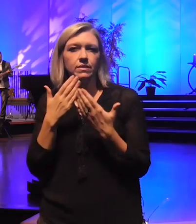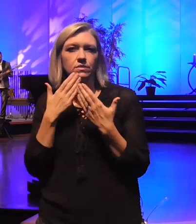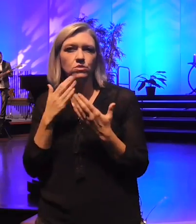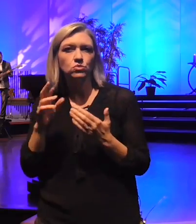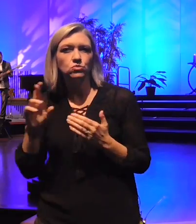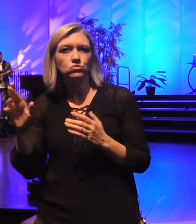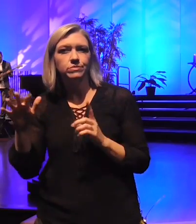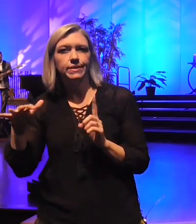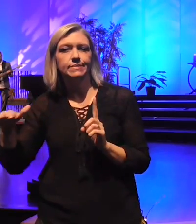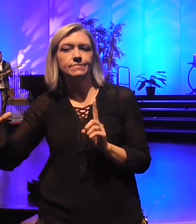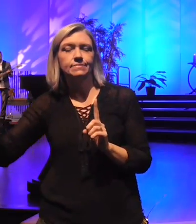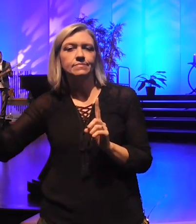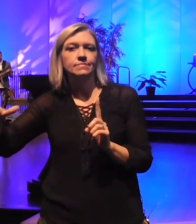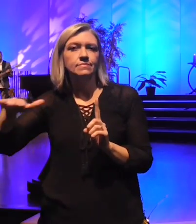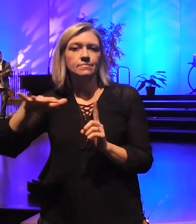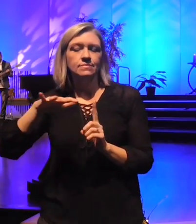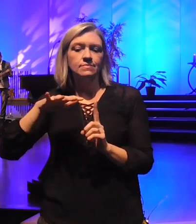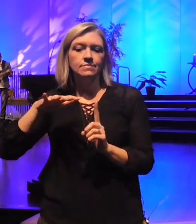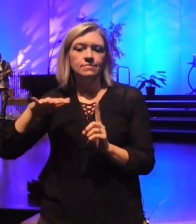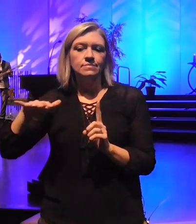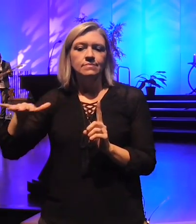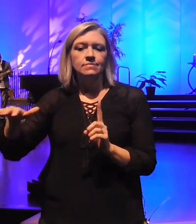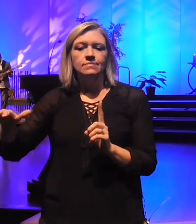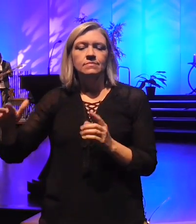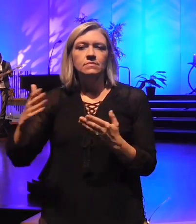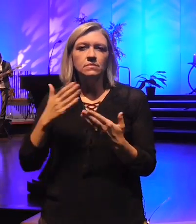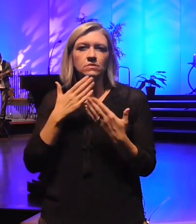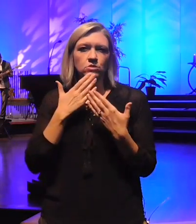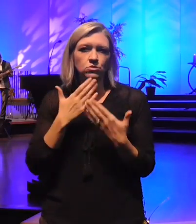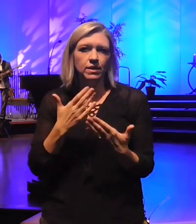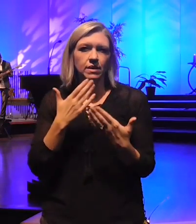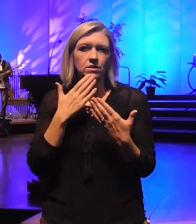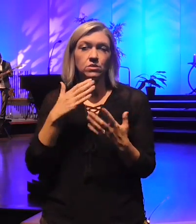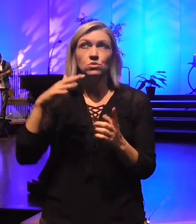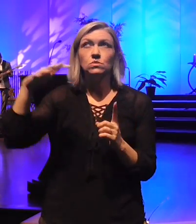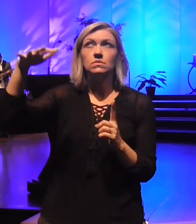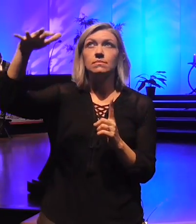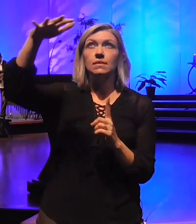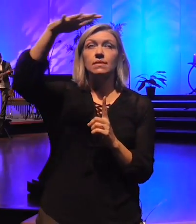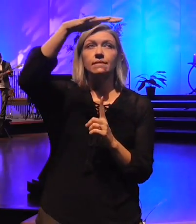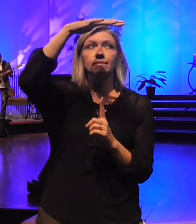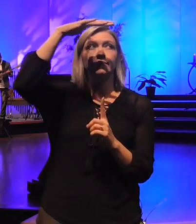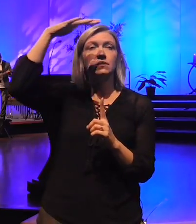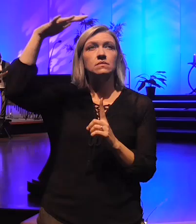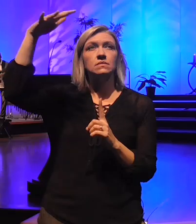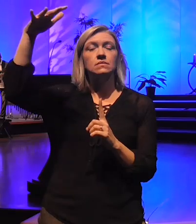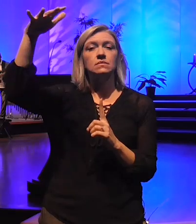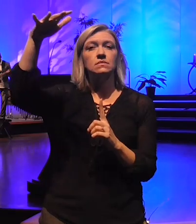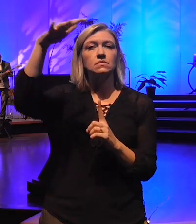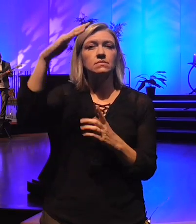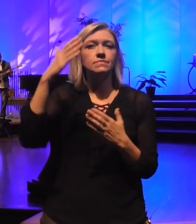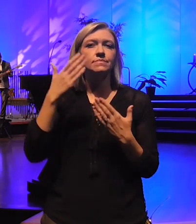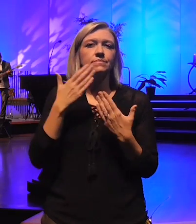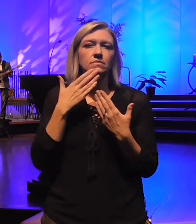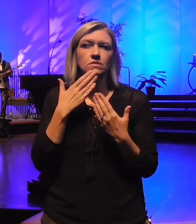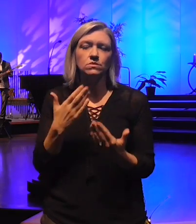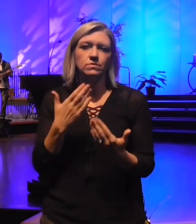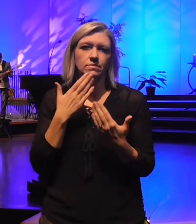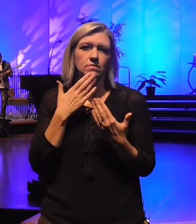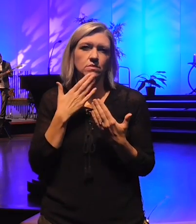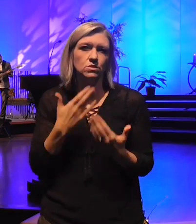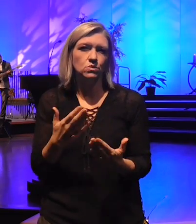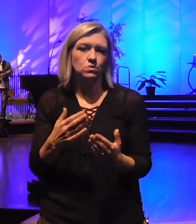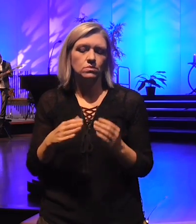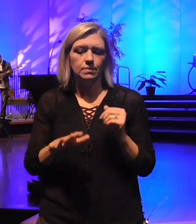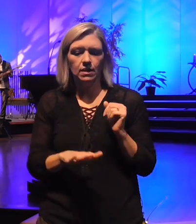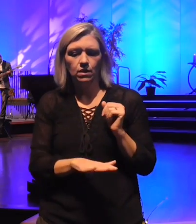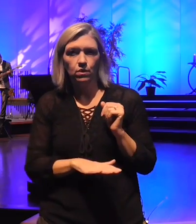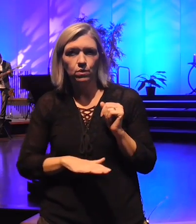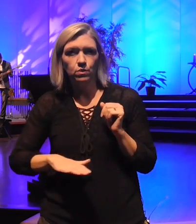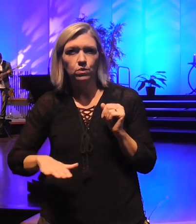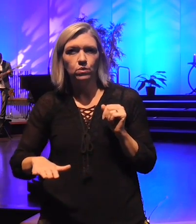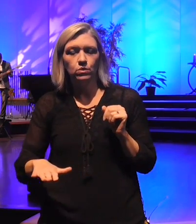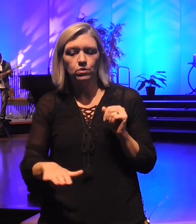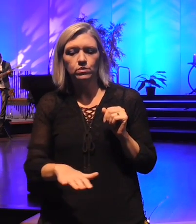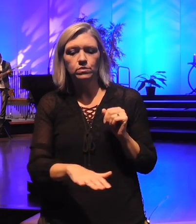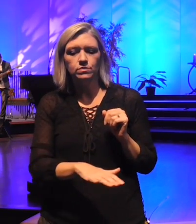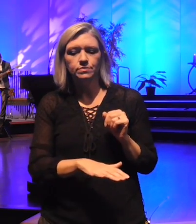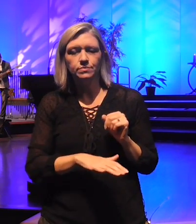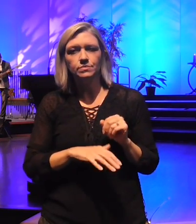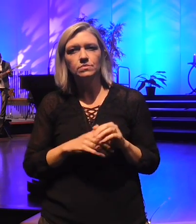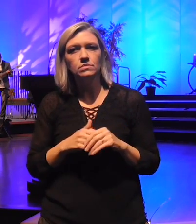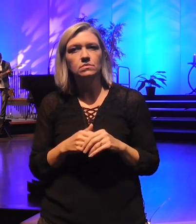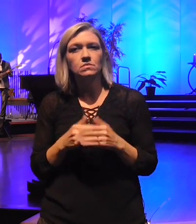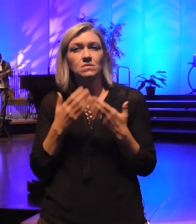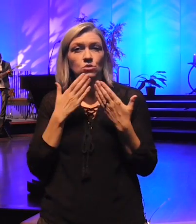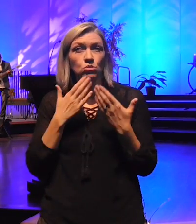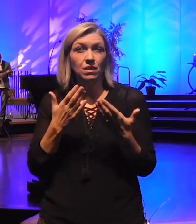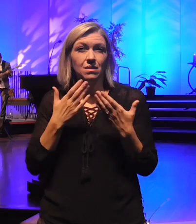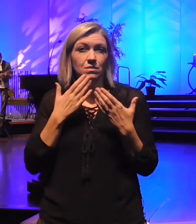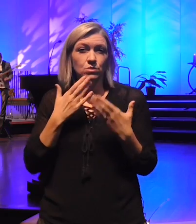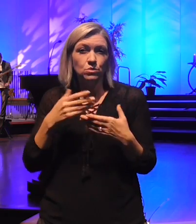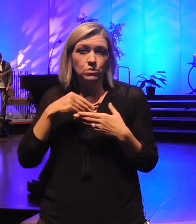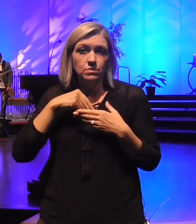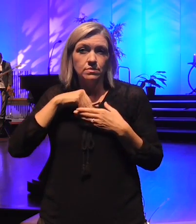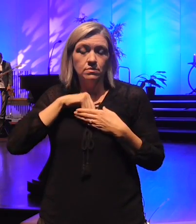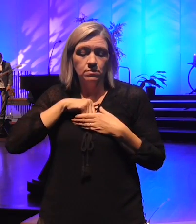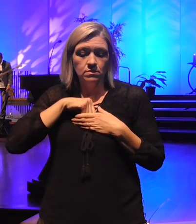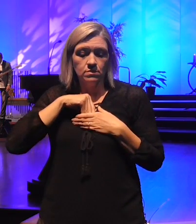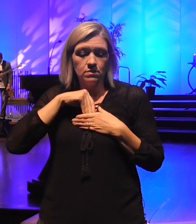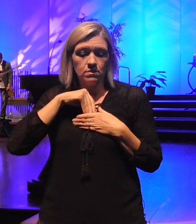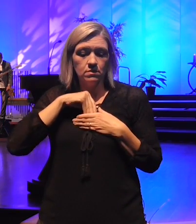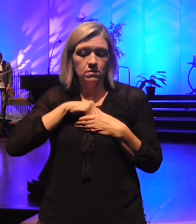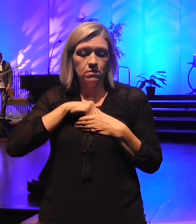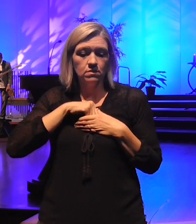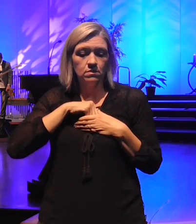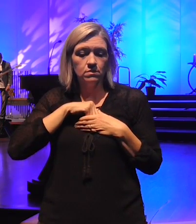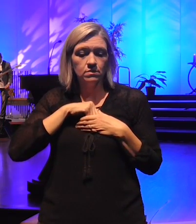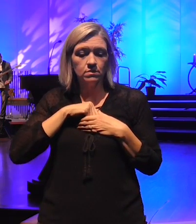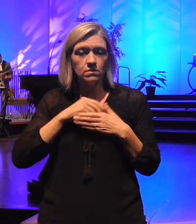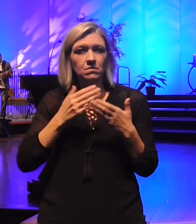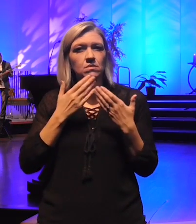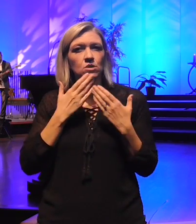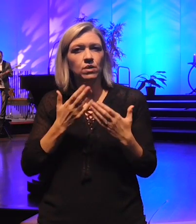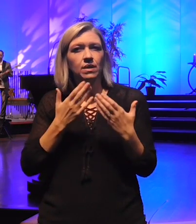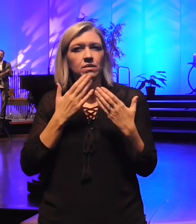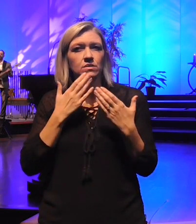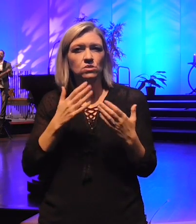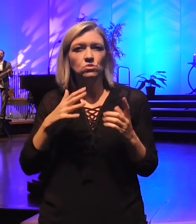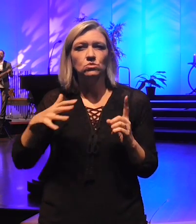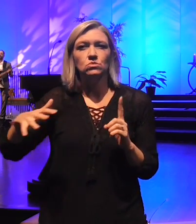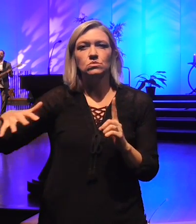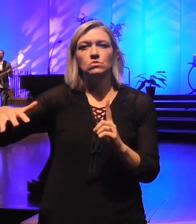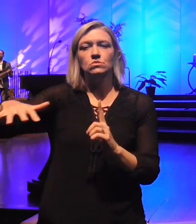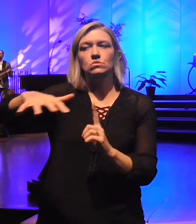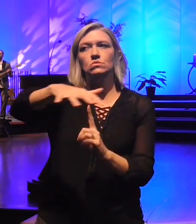mi derecha gratitud sobre mí gratitud debajo de mí gratitud dentro de mí y gratitud todos a mi alrededor